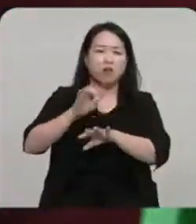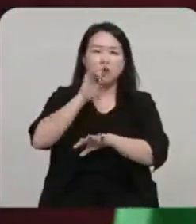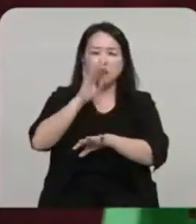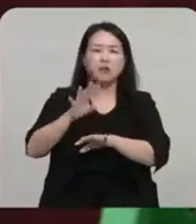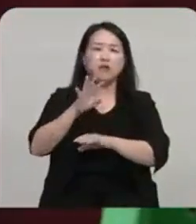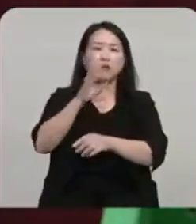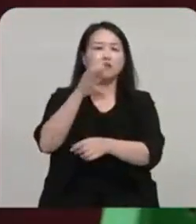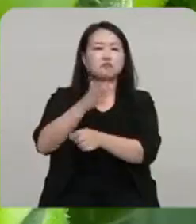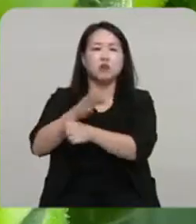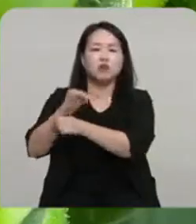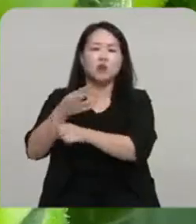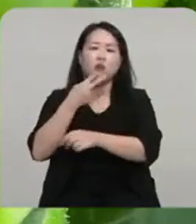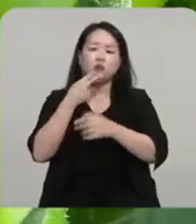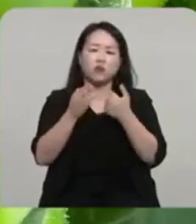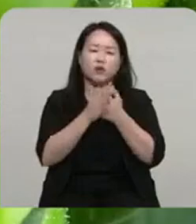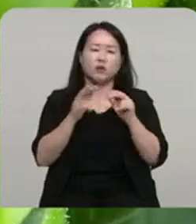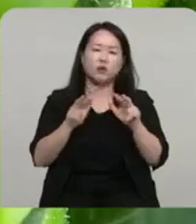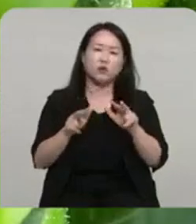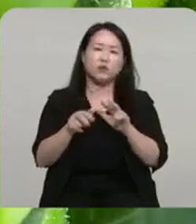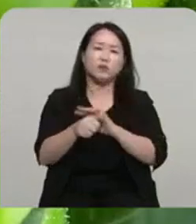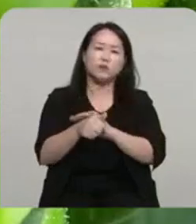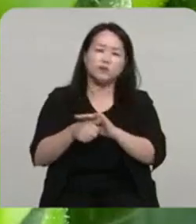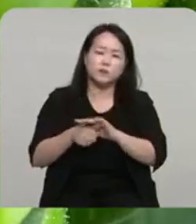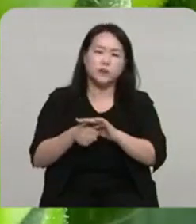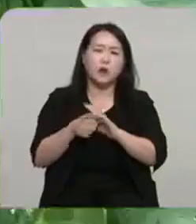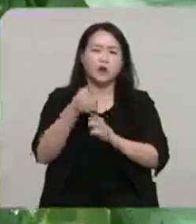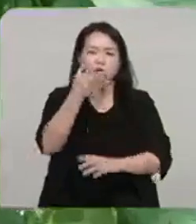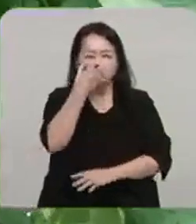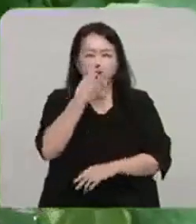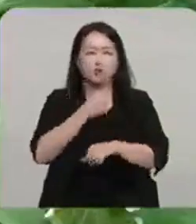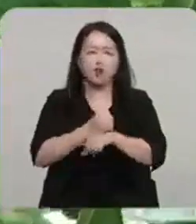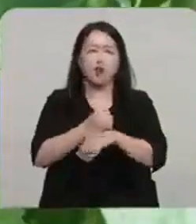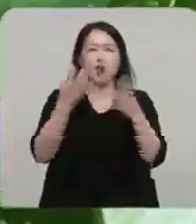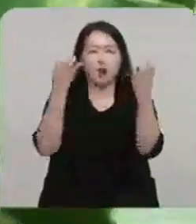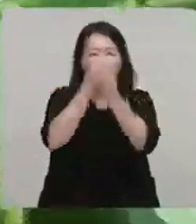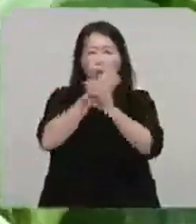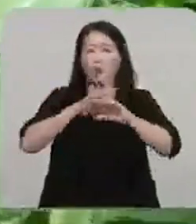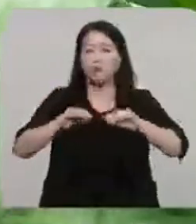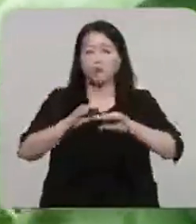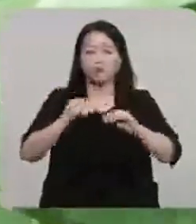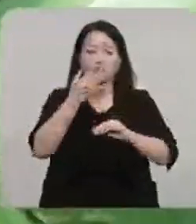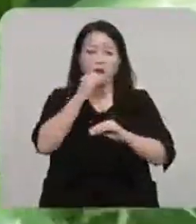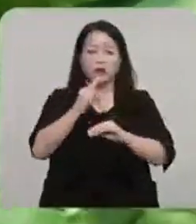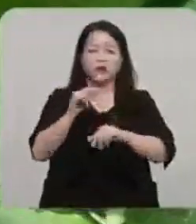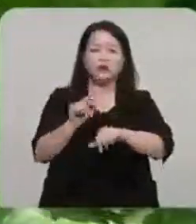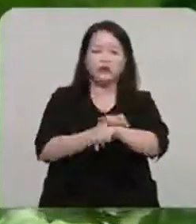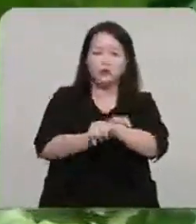정확한 정보를 전달하고 오해를 풀 특단의 대책이 필요해 보입니다. kbs 뉴스 이지현입니다.